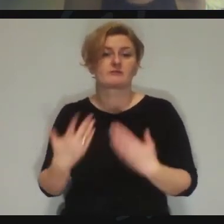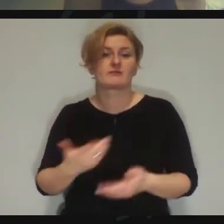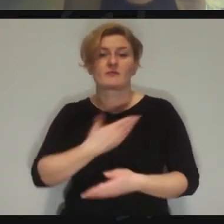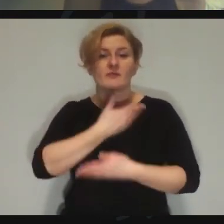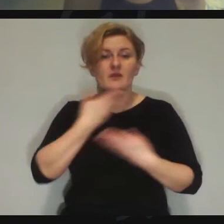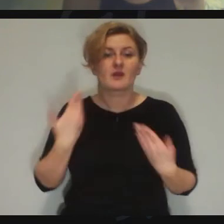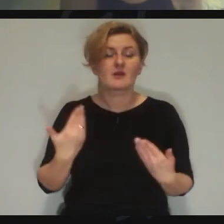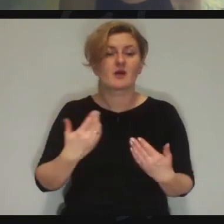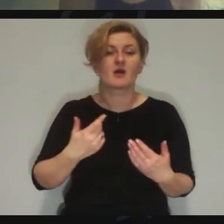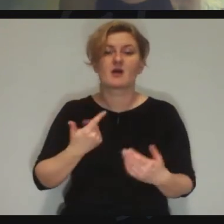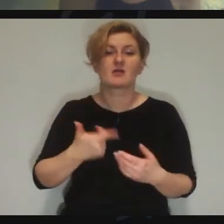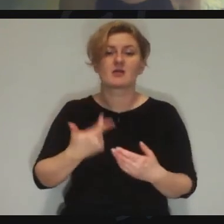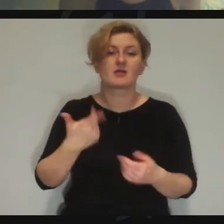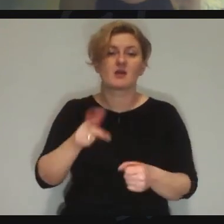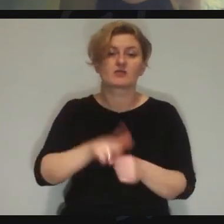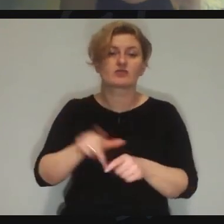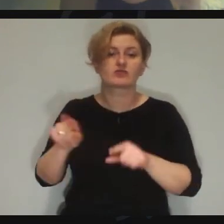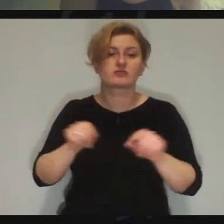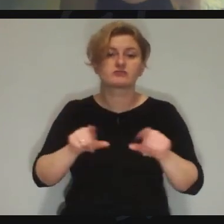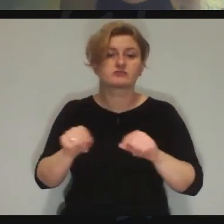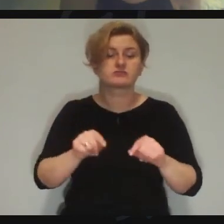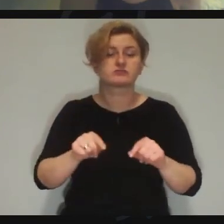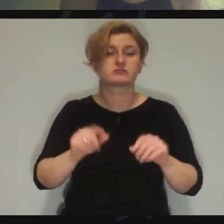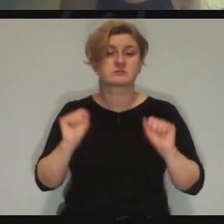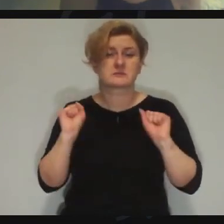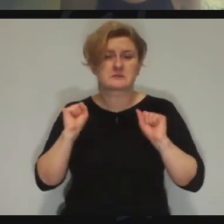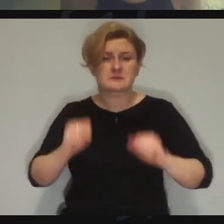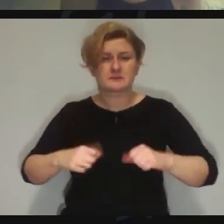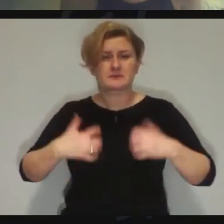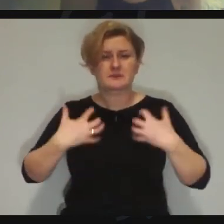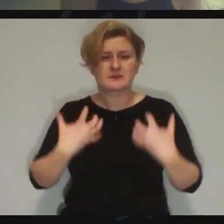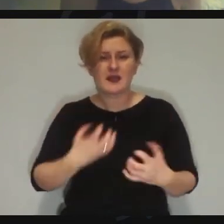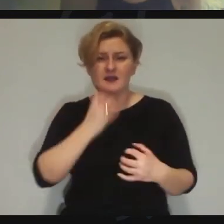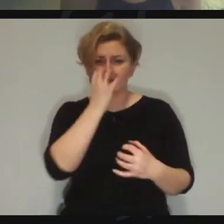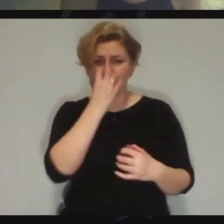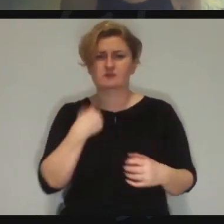Zdeterminowani wychowankowie przyjeżdżają wtedy sami.